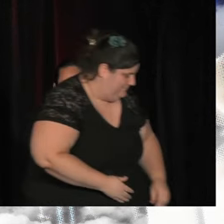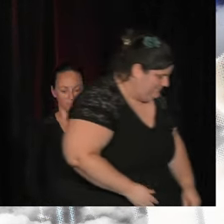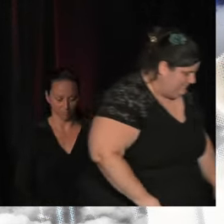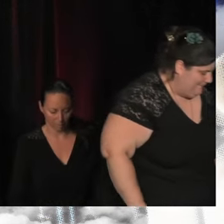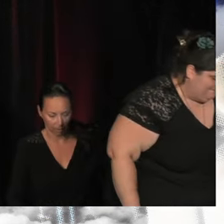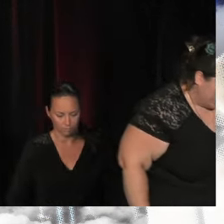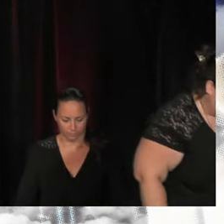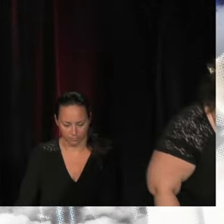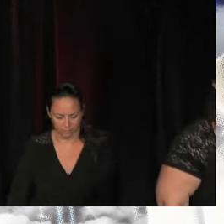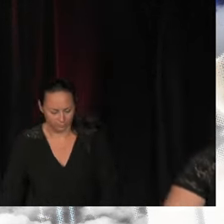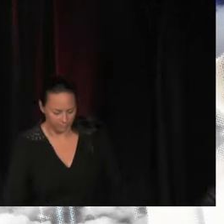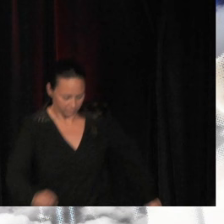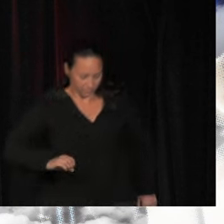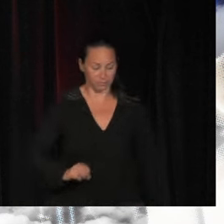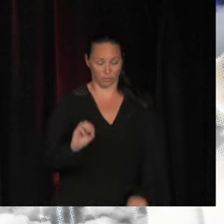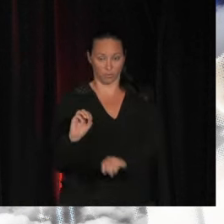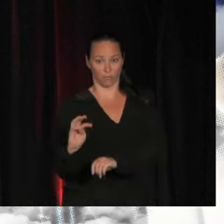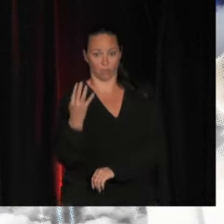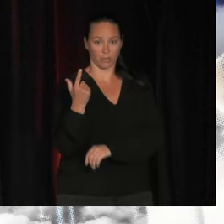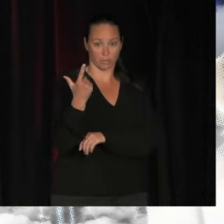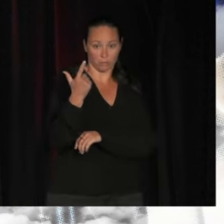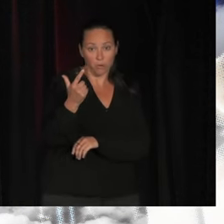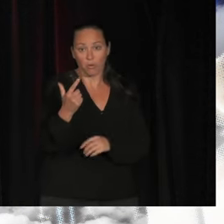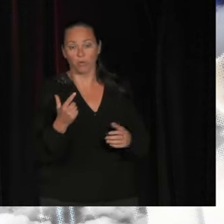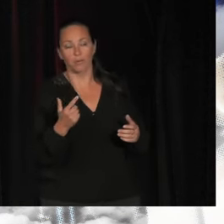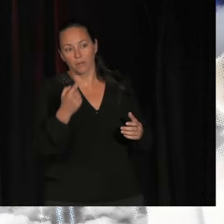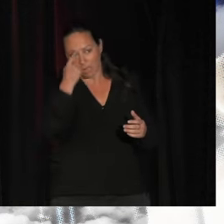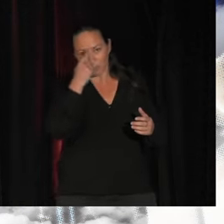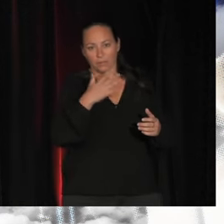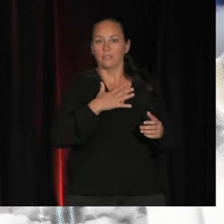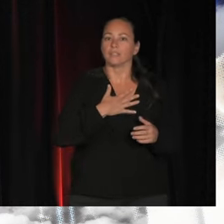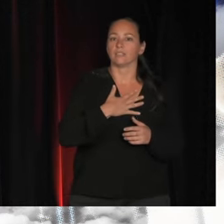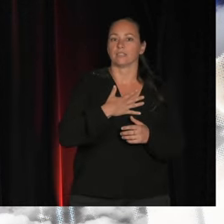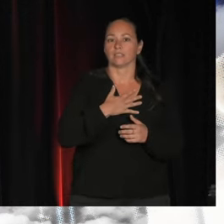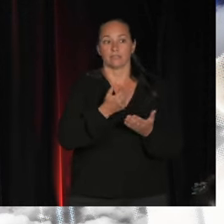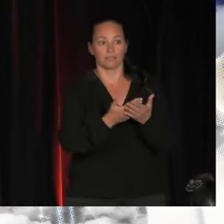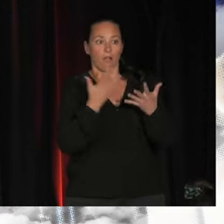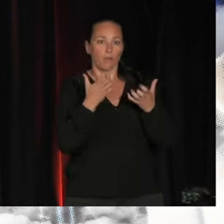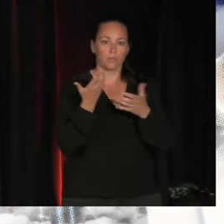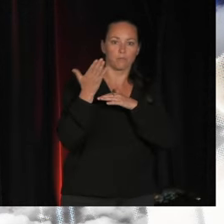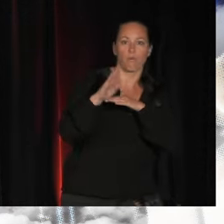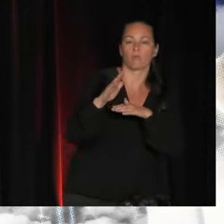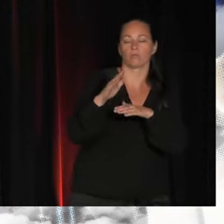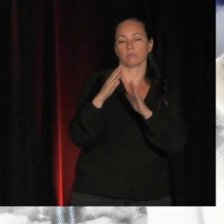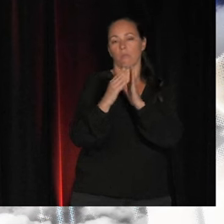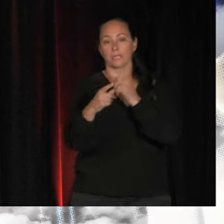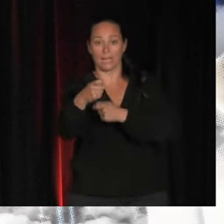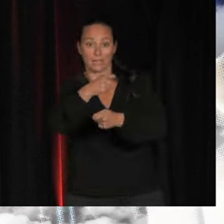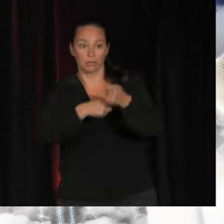je pense qu'Overwatch 2, l'énorme motivation derrière ça, c'est d'apporter un modèle économique qui redevient rentable parce que